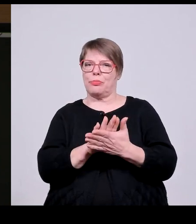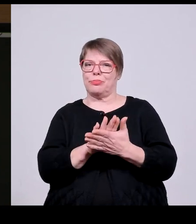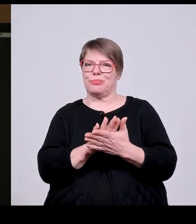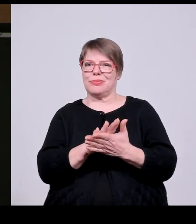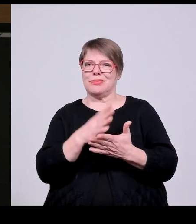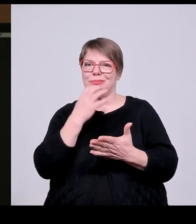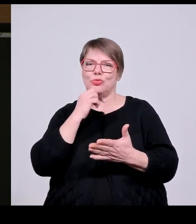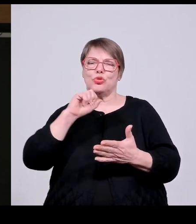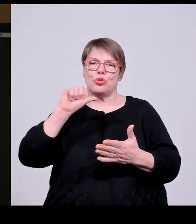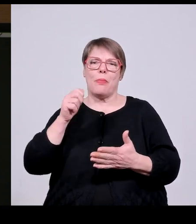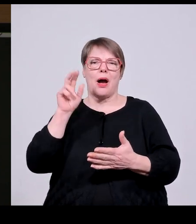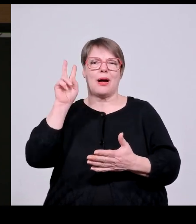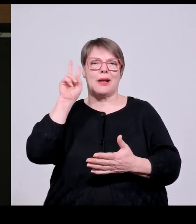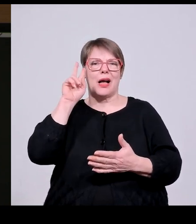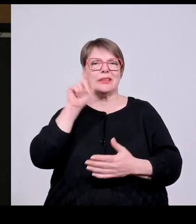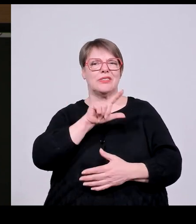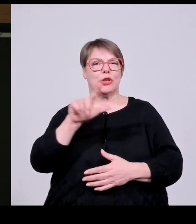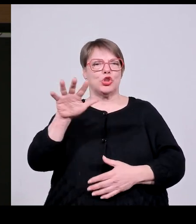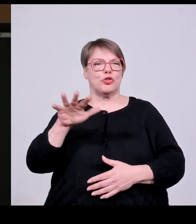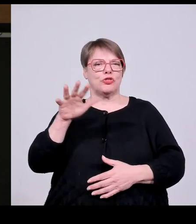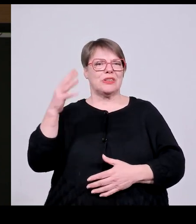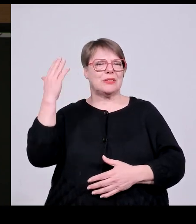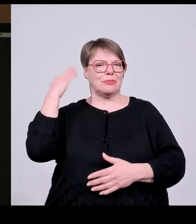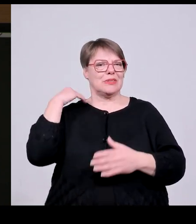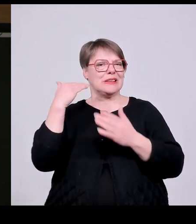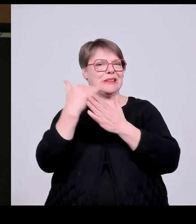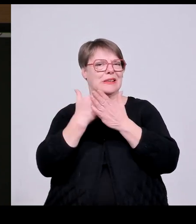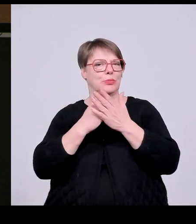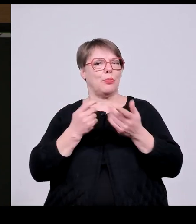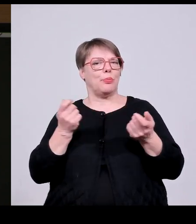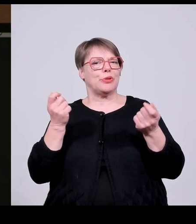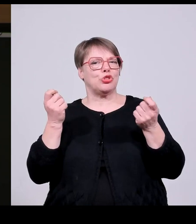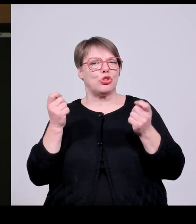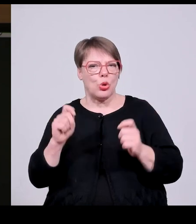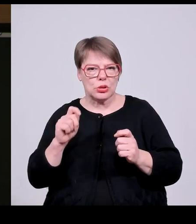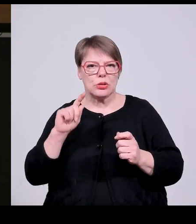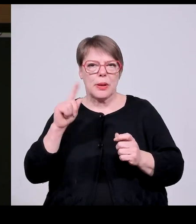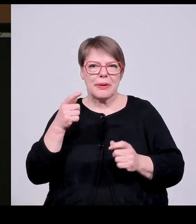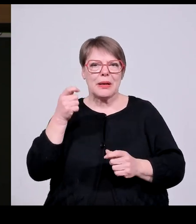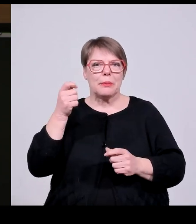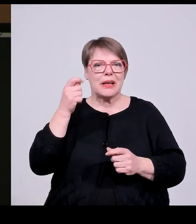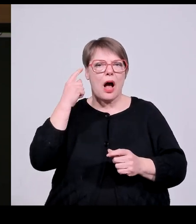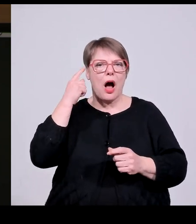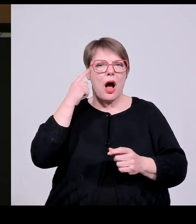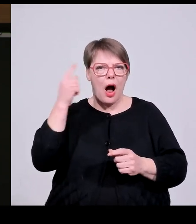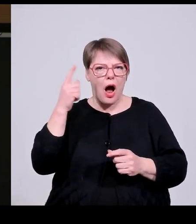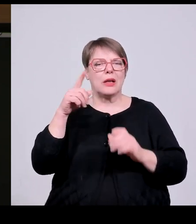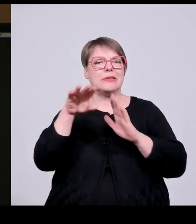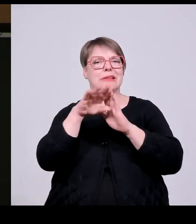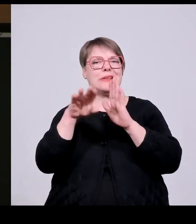dieses Gesetz weiter entwickeln, evaluieren und in der Praxis erproben wollen. Und jetzt tun wir das auch noch mal.